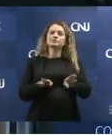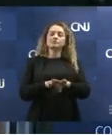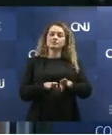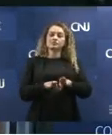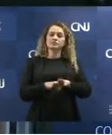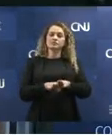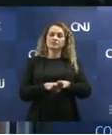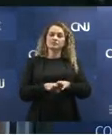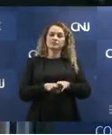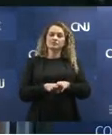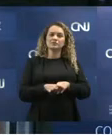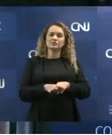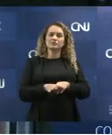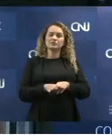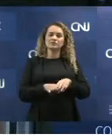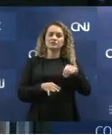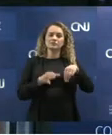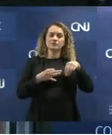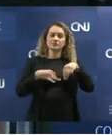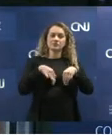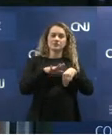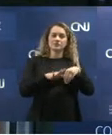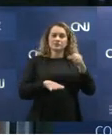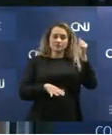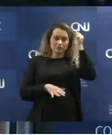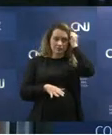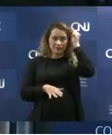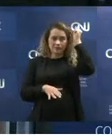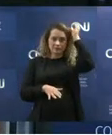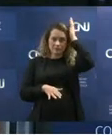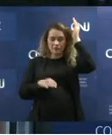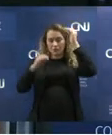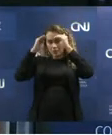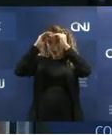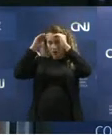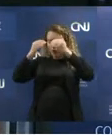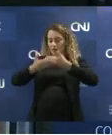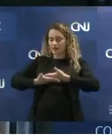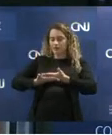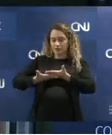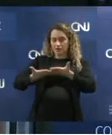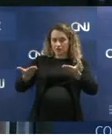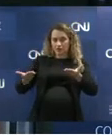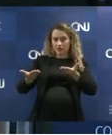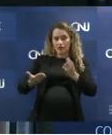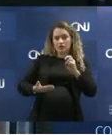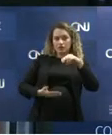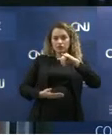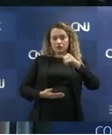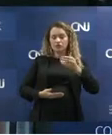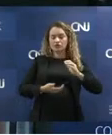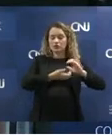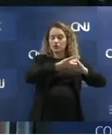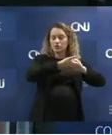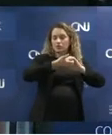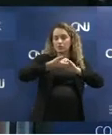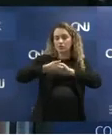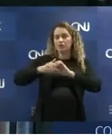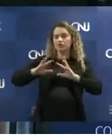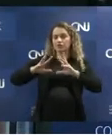É uma honra estar aqui perante CNJ em nome de quem cumprimentou todos os demais conselheiros dessa Casa. Gostaria também